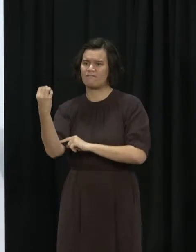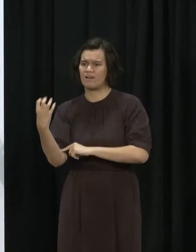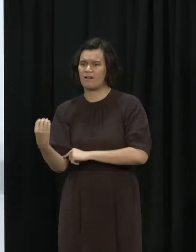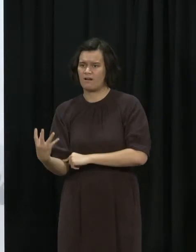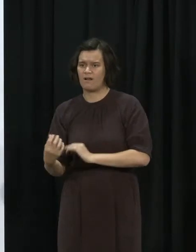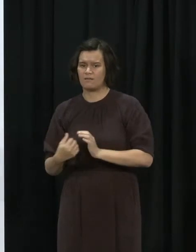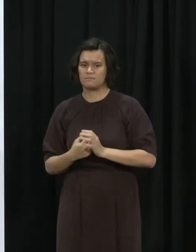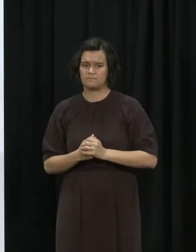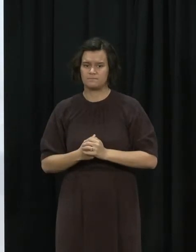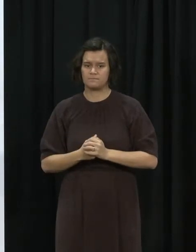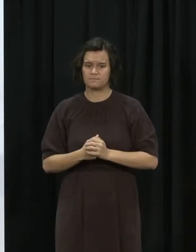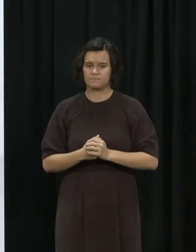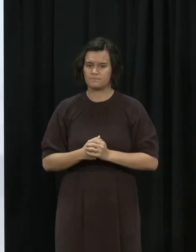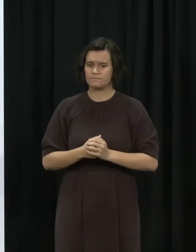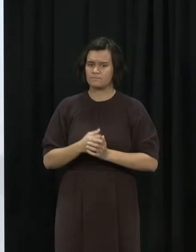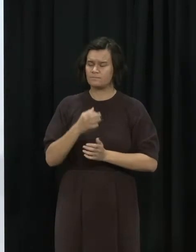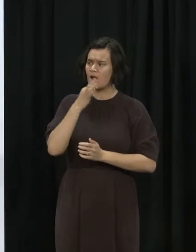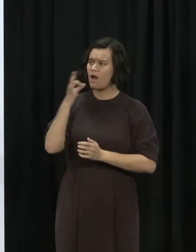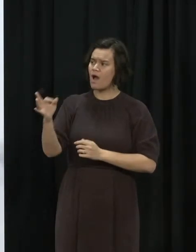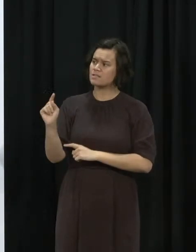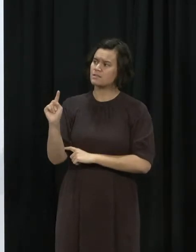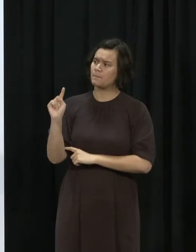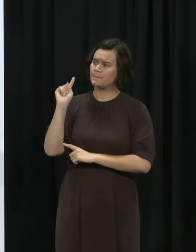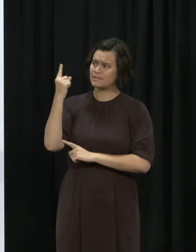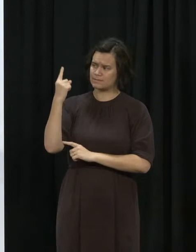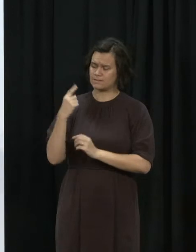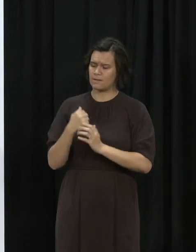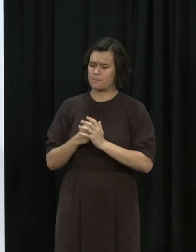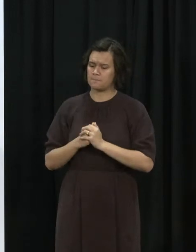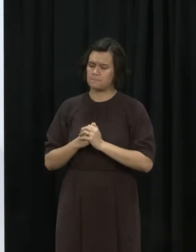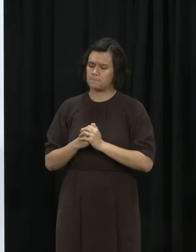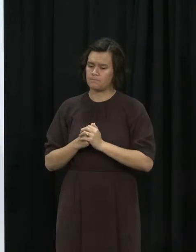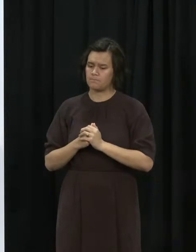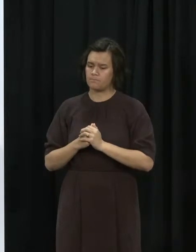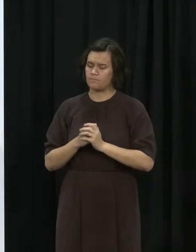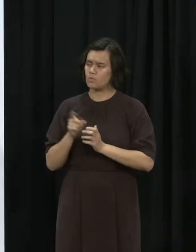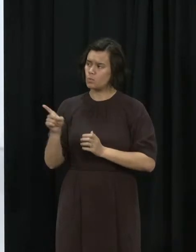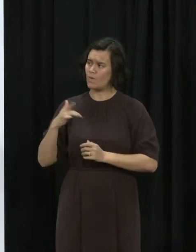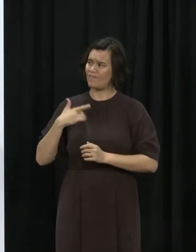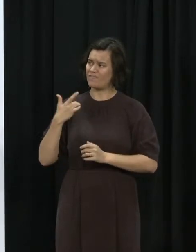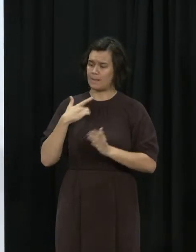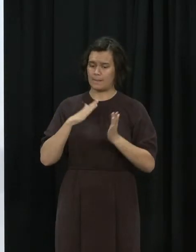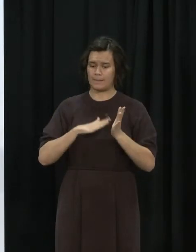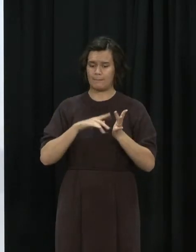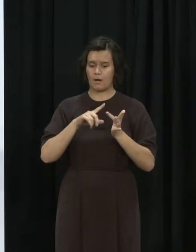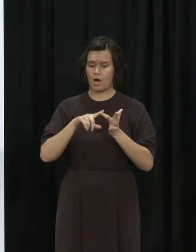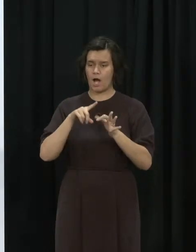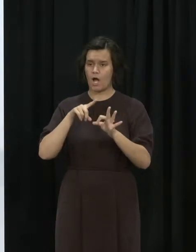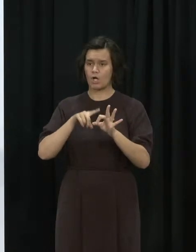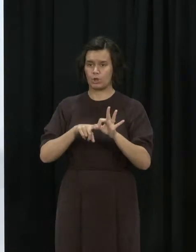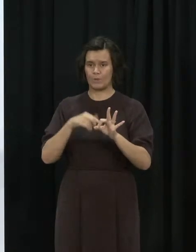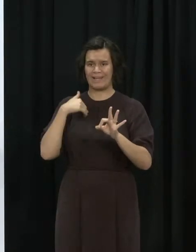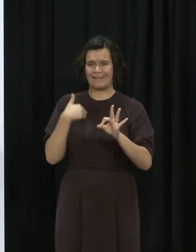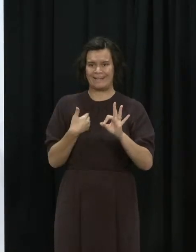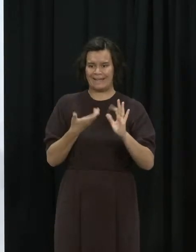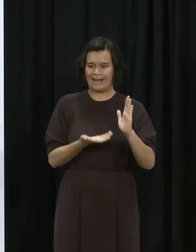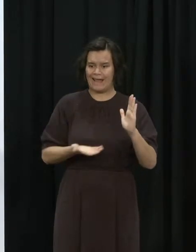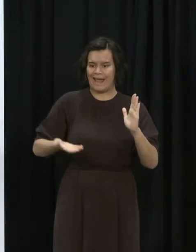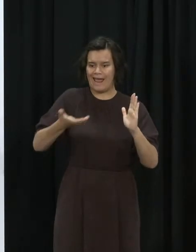au e kii i tenei wa e whakaaro ana matou. Me mahi tenei kei